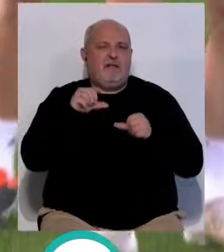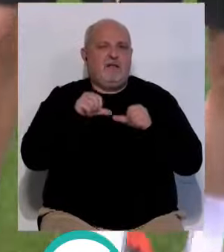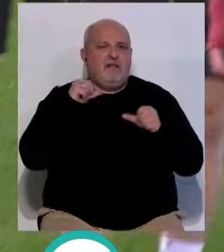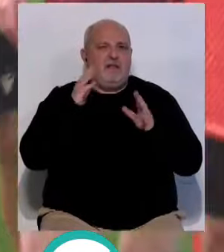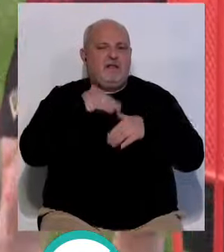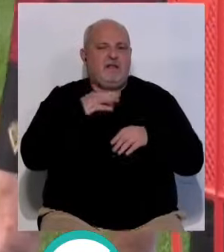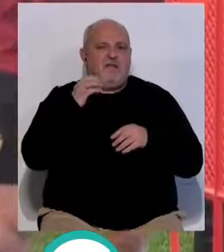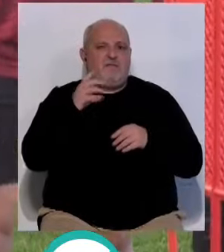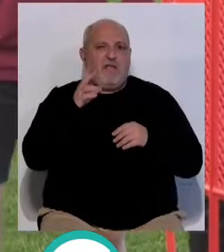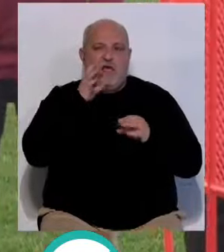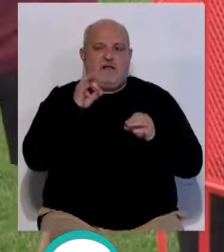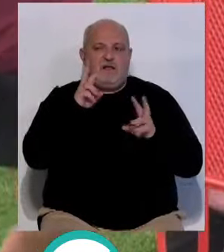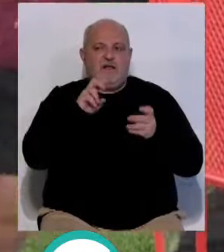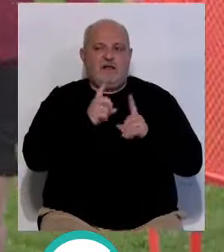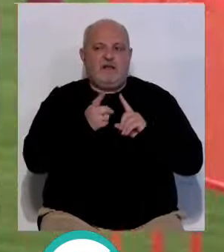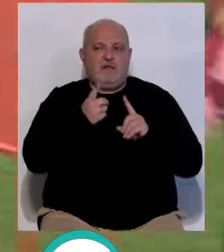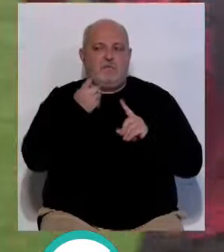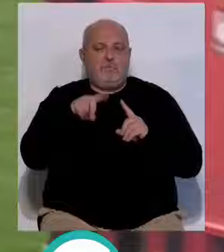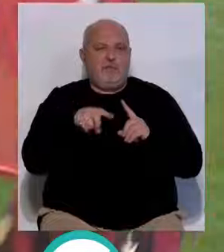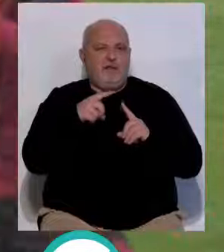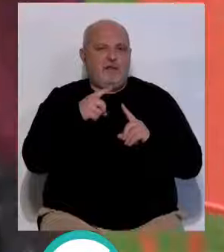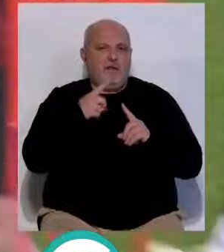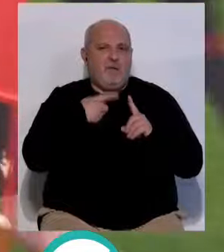de San emeterio que ahora llama la atención que después de un mes prácticamente de geltor es que